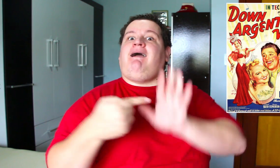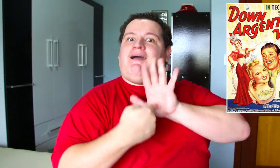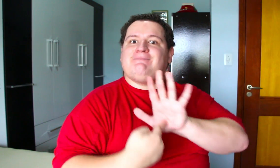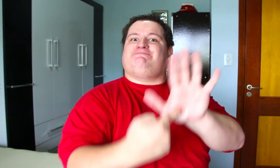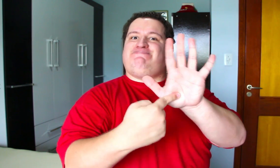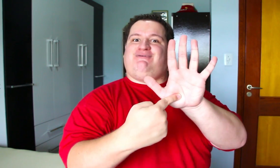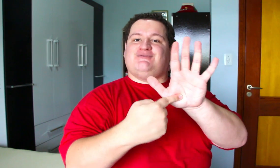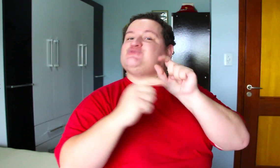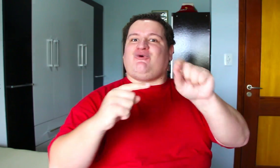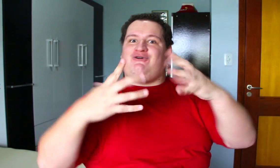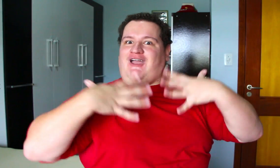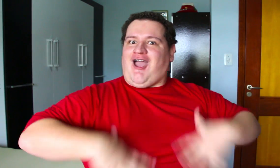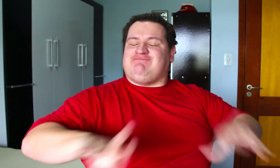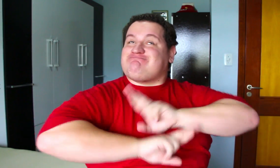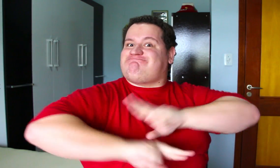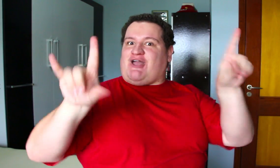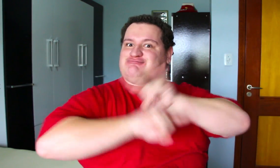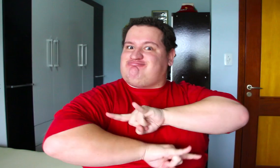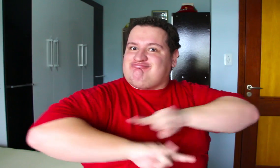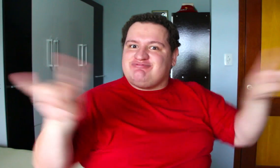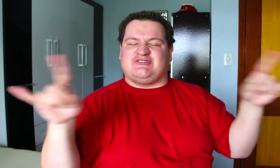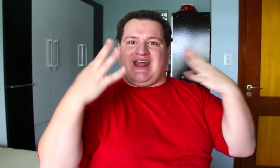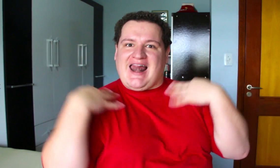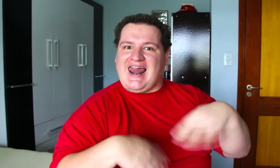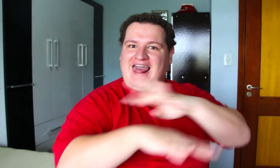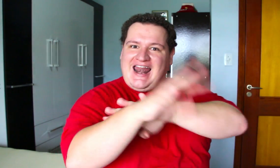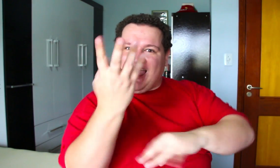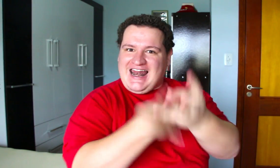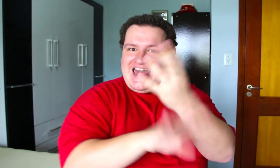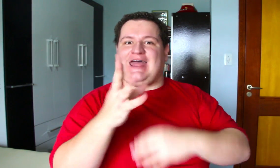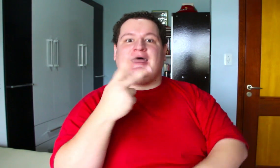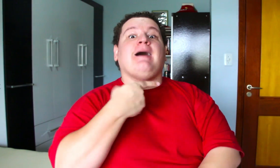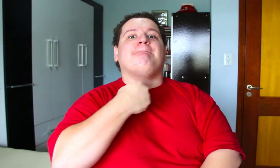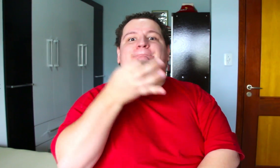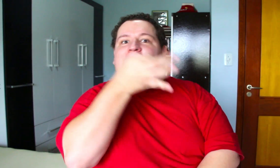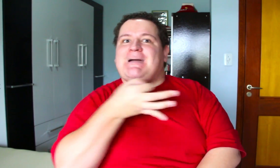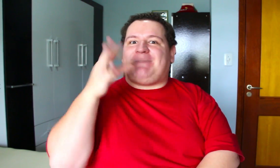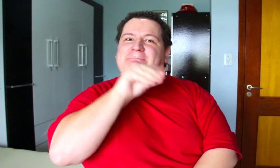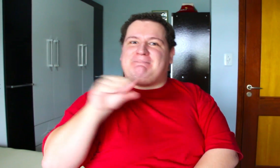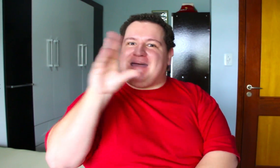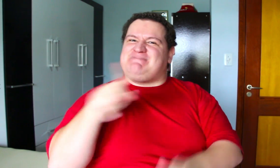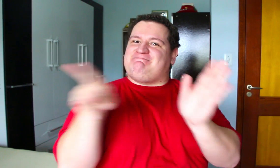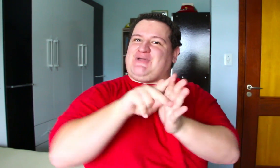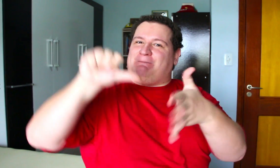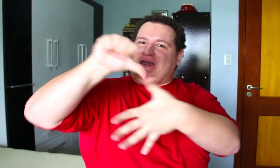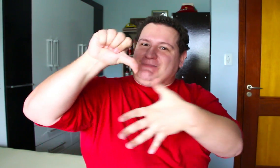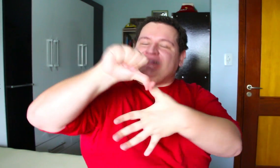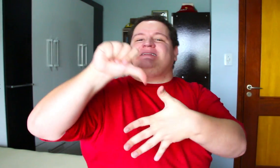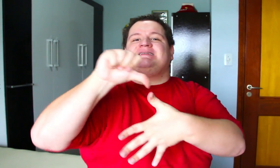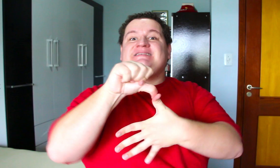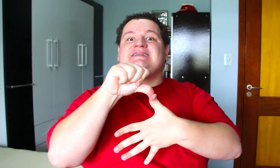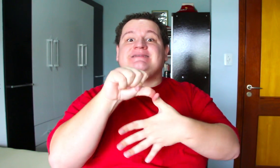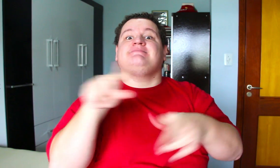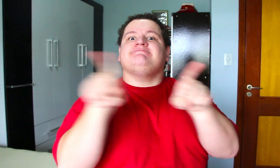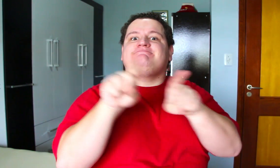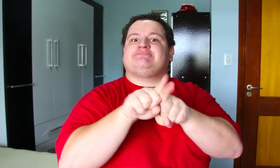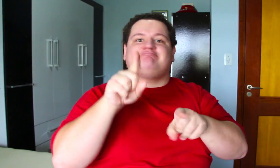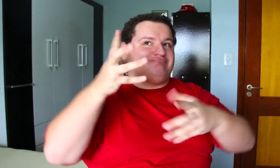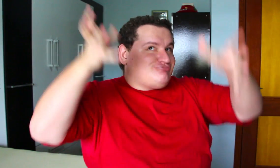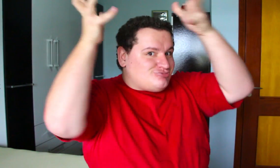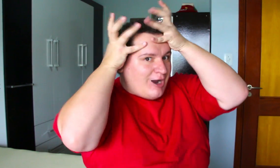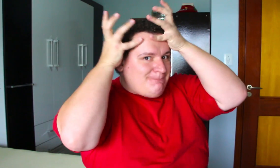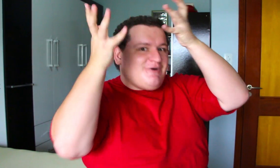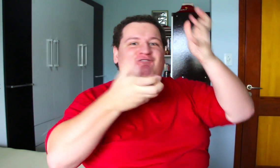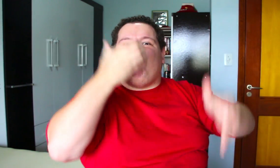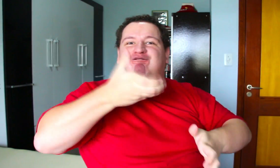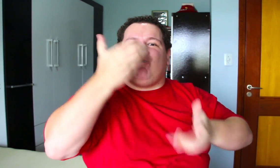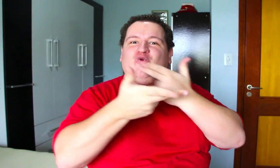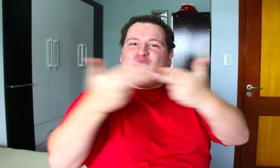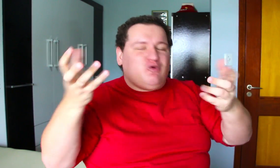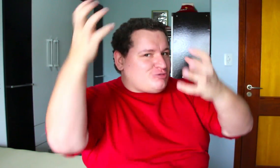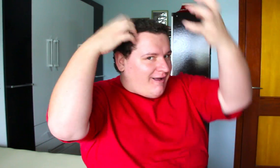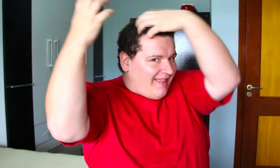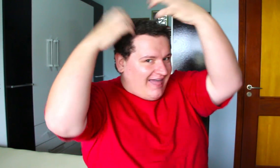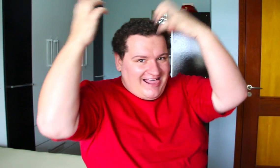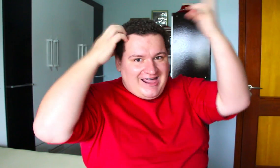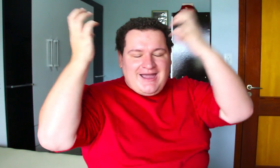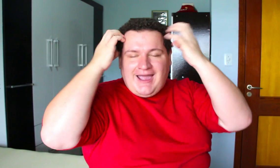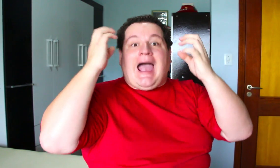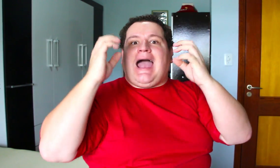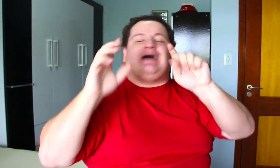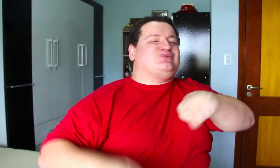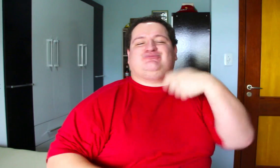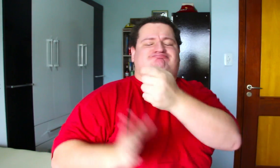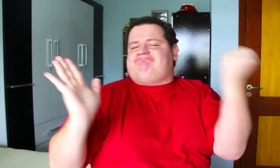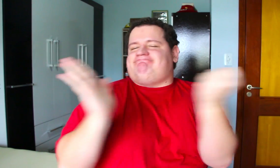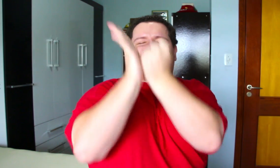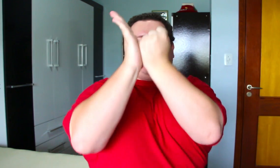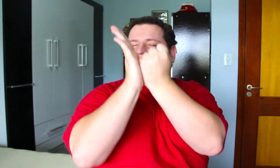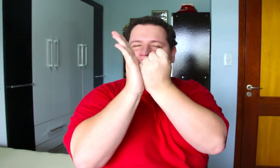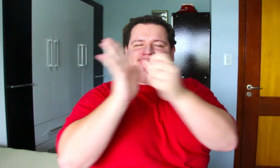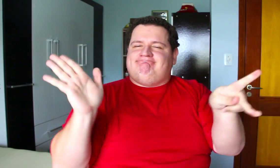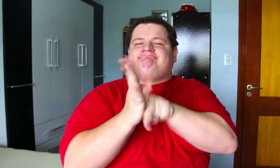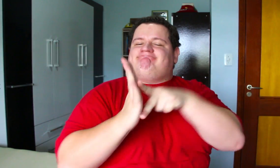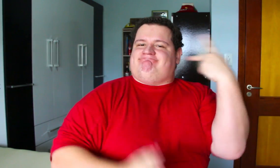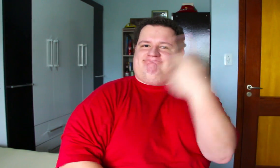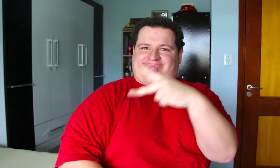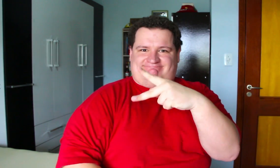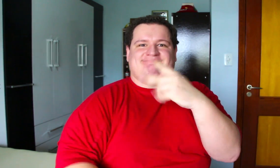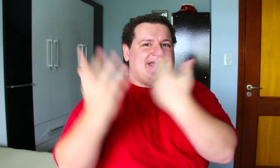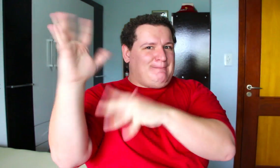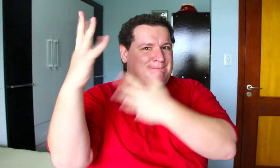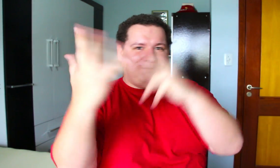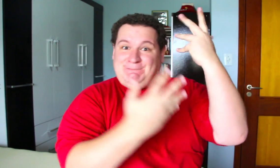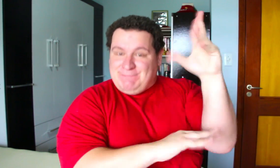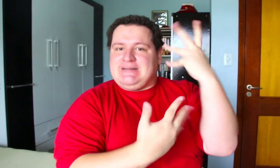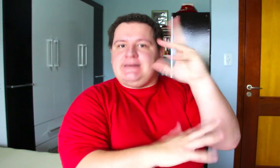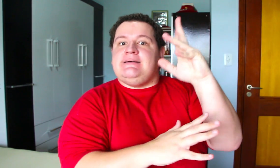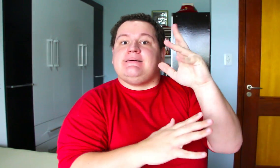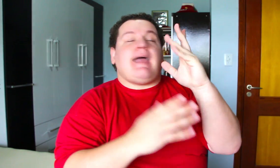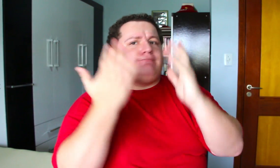onde suas roupas exóticas, sotaque latino e chapéu de frutas se tornam sua marca registrada,